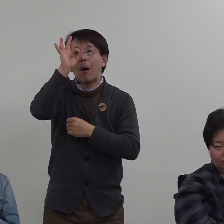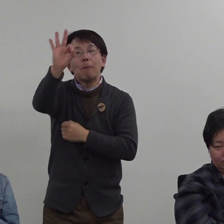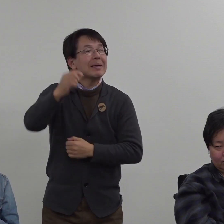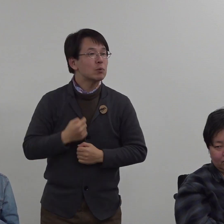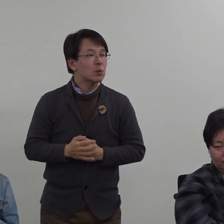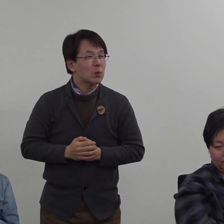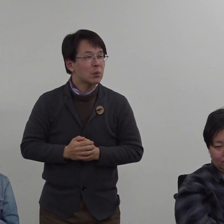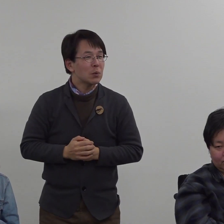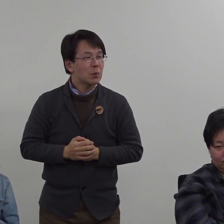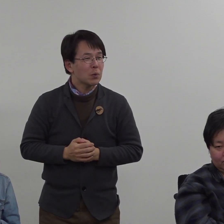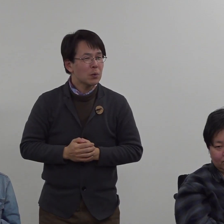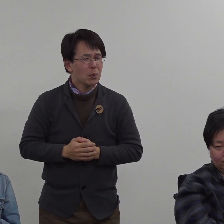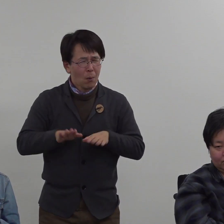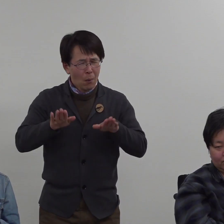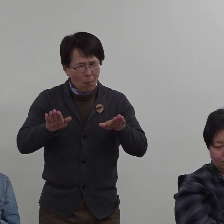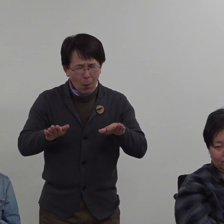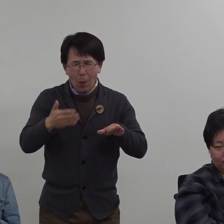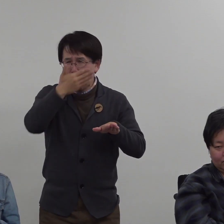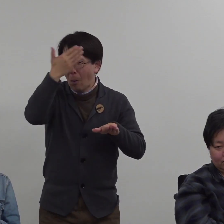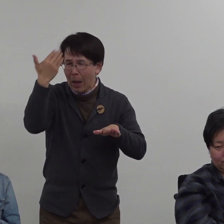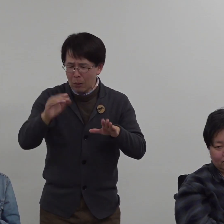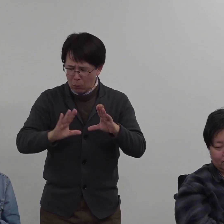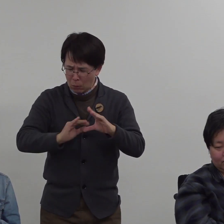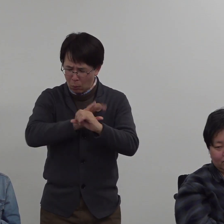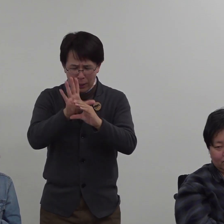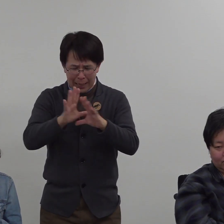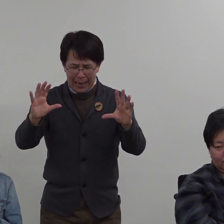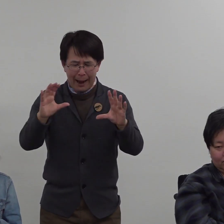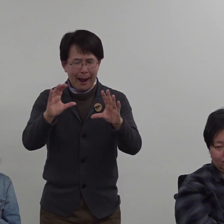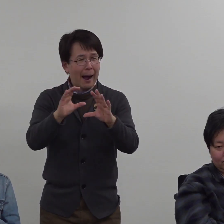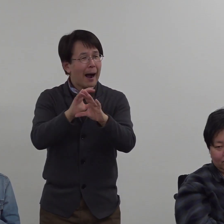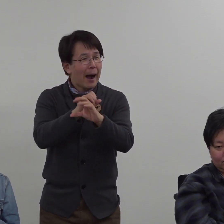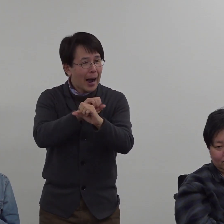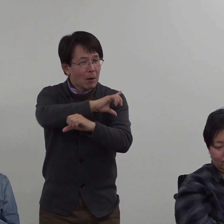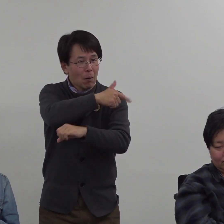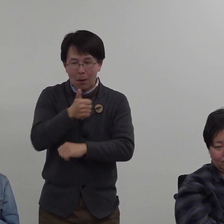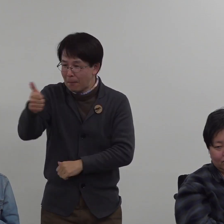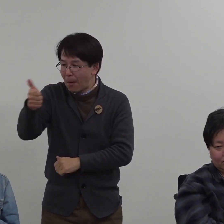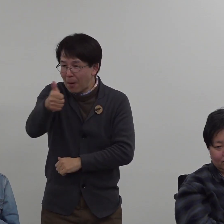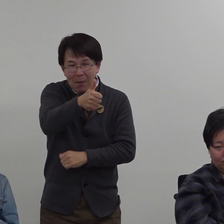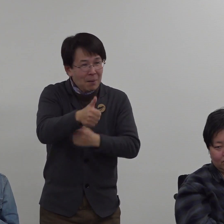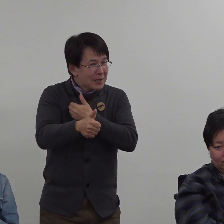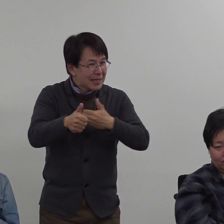やっとコロナ禍だいぶ治まってきて色んなところにでかけられるようになったので